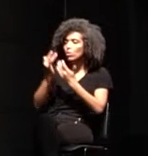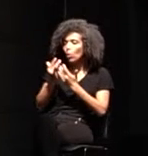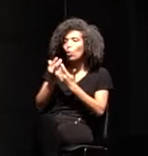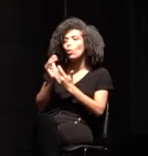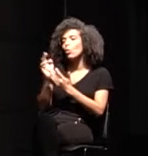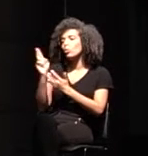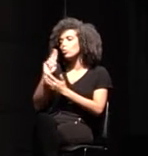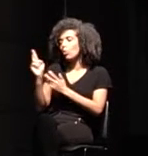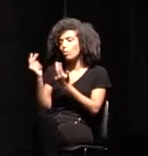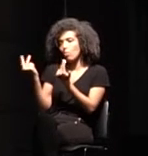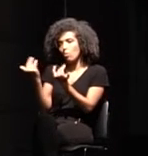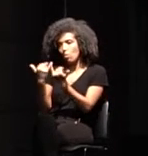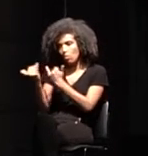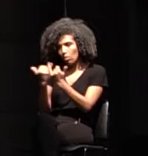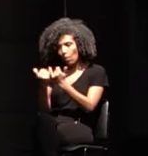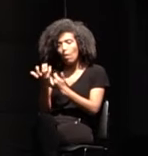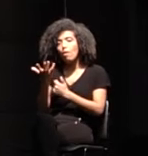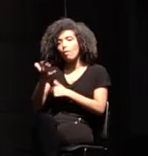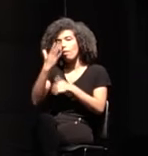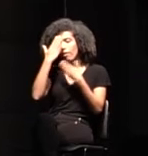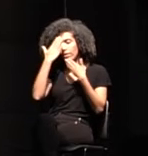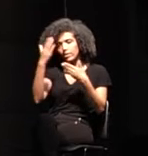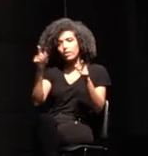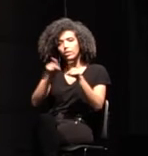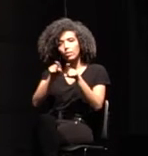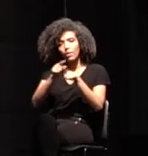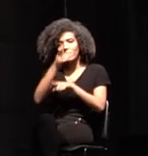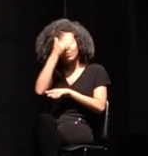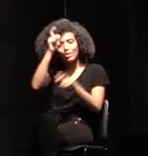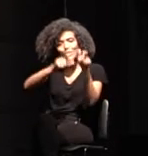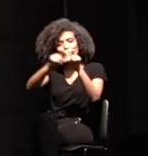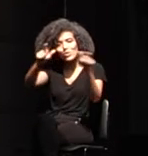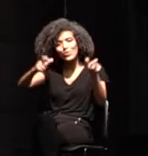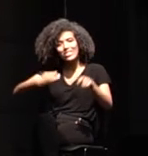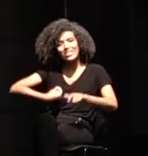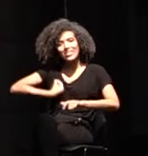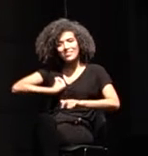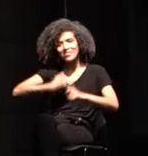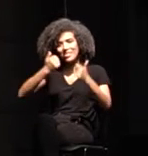Gostaríamos de agradecer o público físico desta sessão